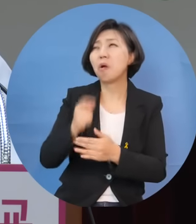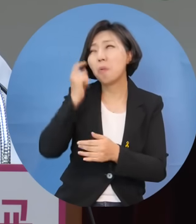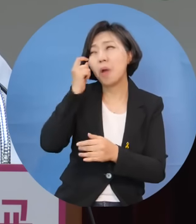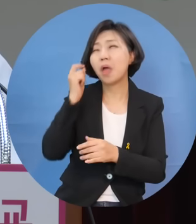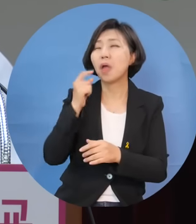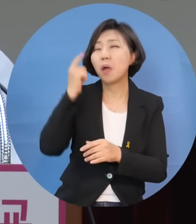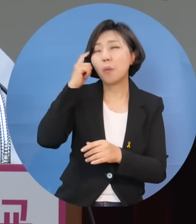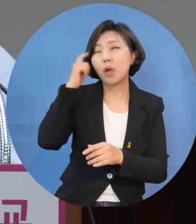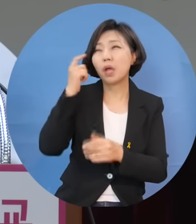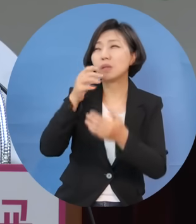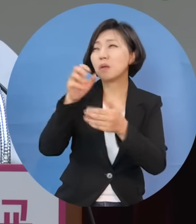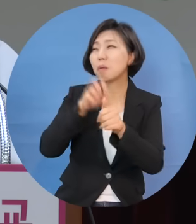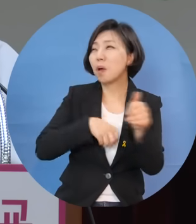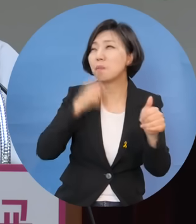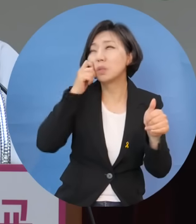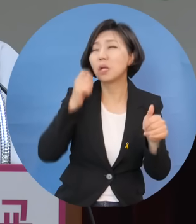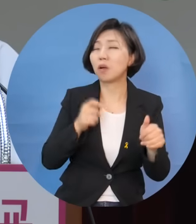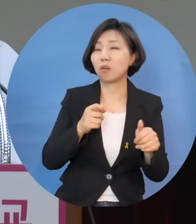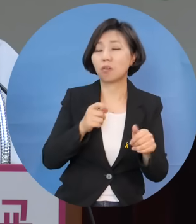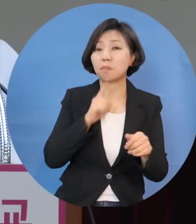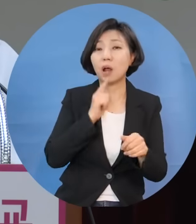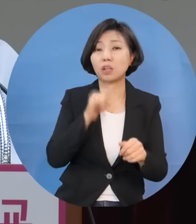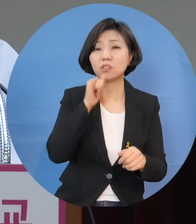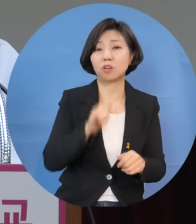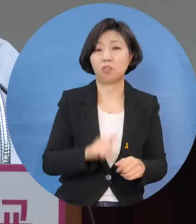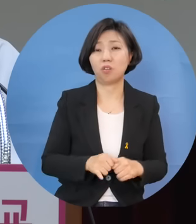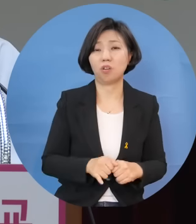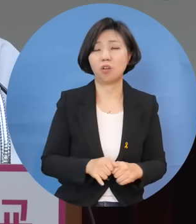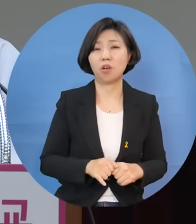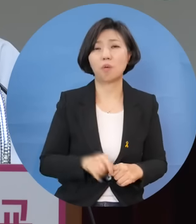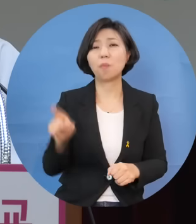그러니까 제가 드리고 싶은 말씀은 '삶의 관점을 잘못 잡고 있다'는 거예요.